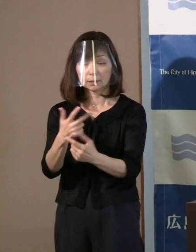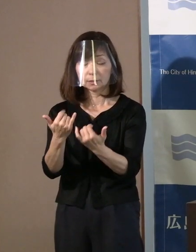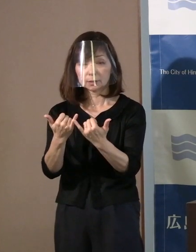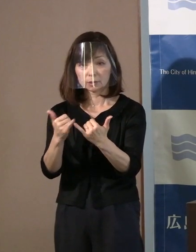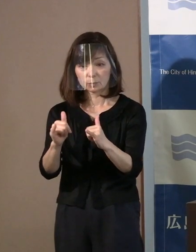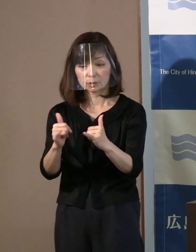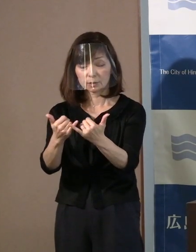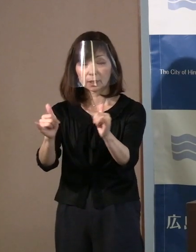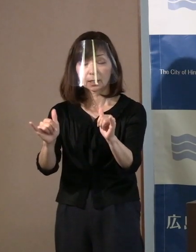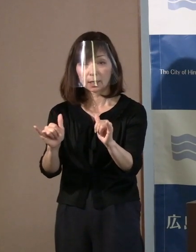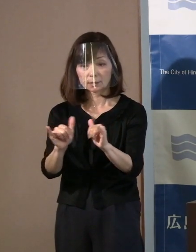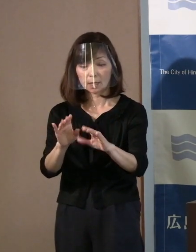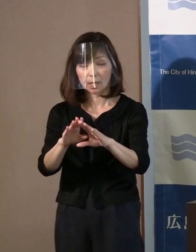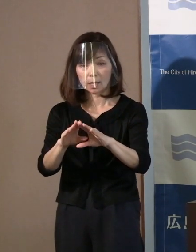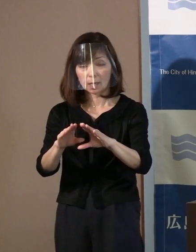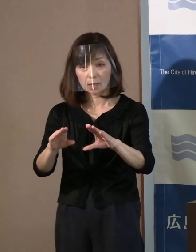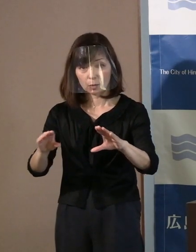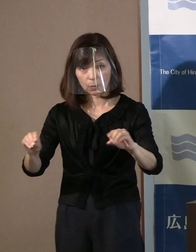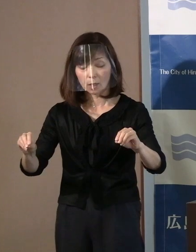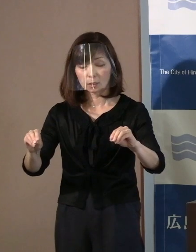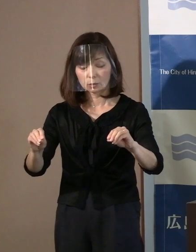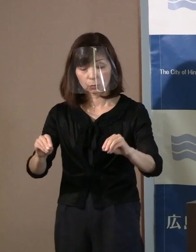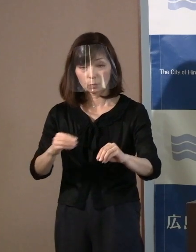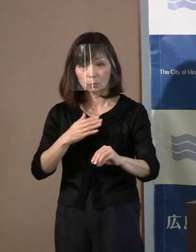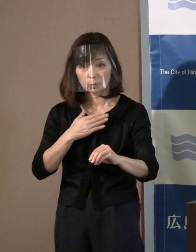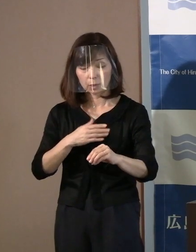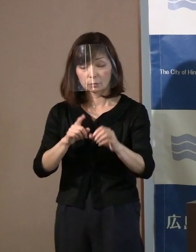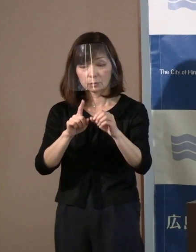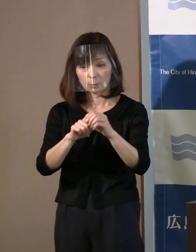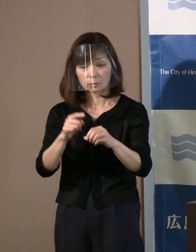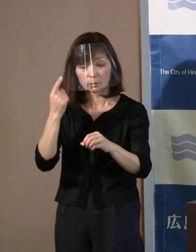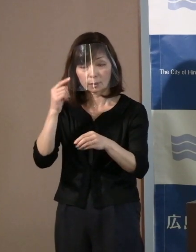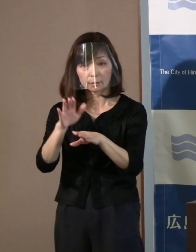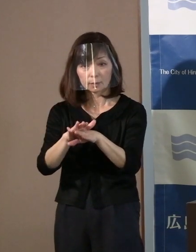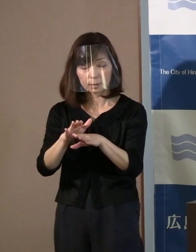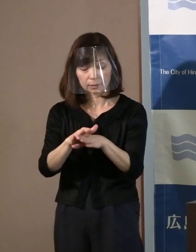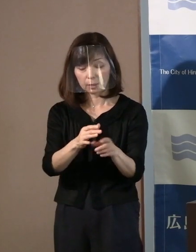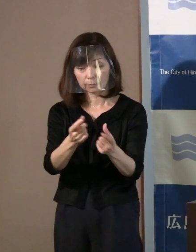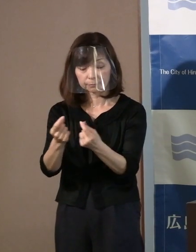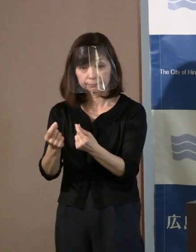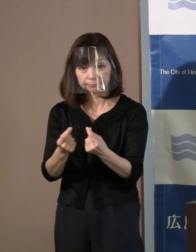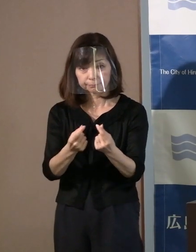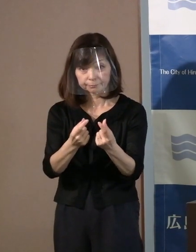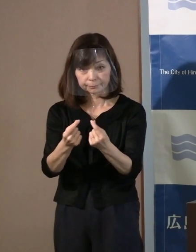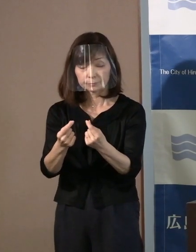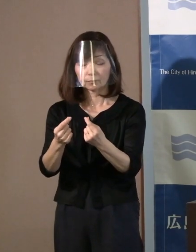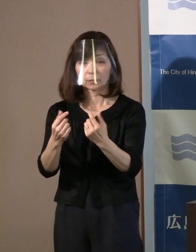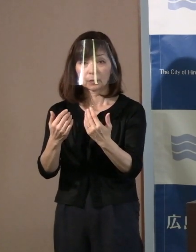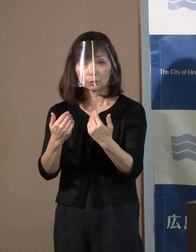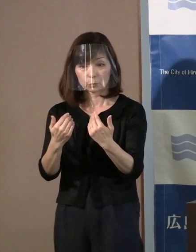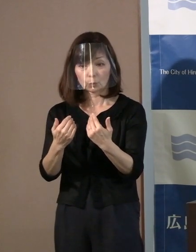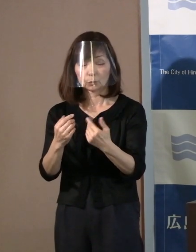共通の価値観を 形成する必要があるということを 念頭に置かれたということなんですけれども､ こういった｢連帯｣というものから